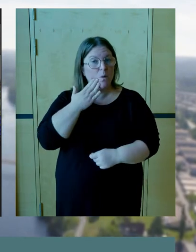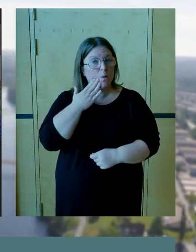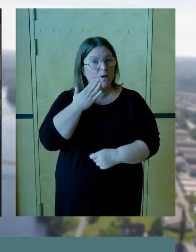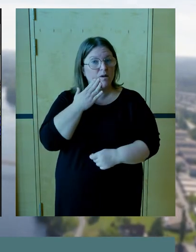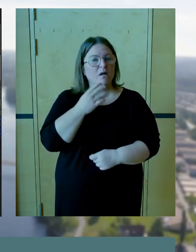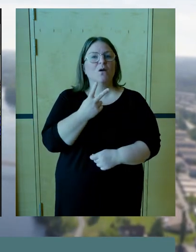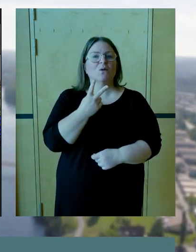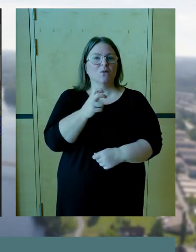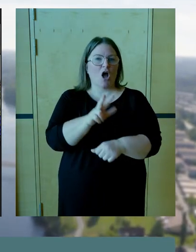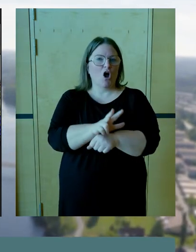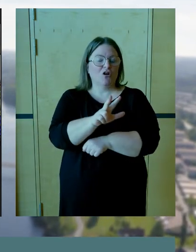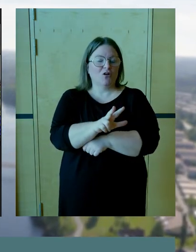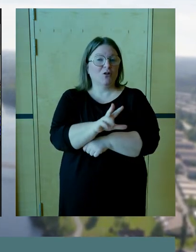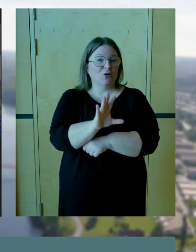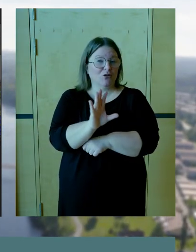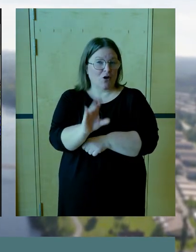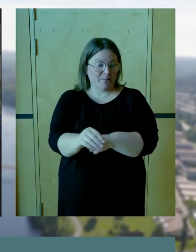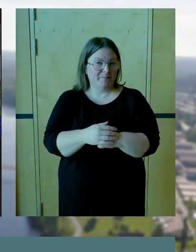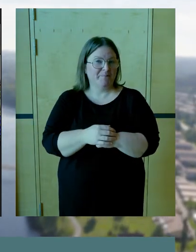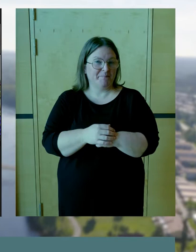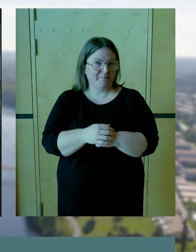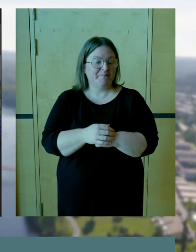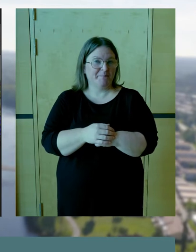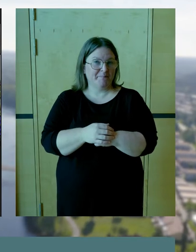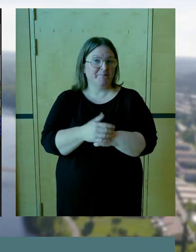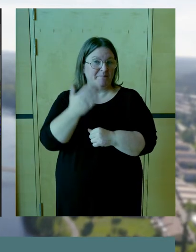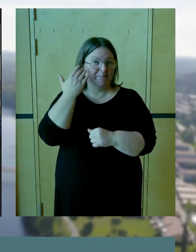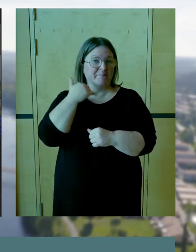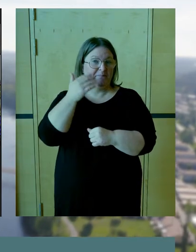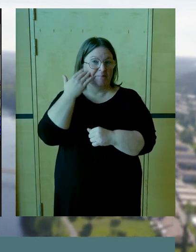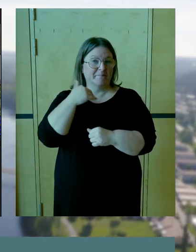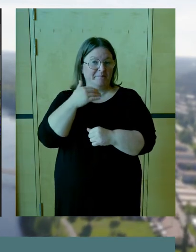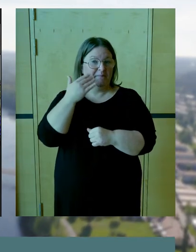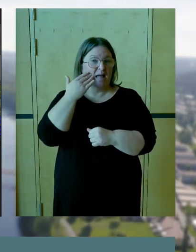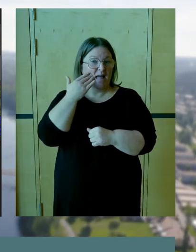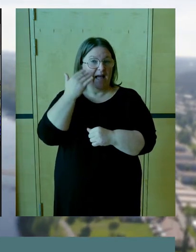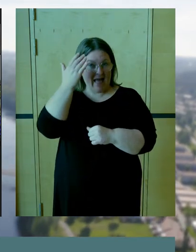Jo precis det var ju så att det var äldreboende på 120 platser